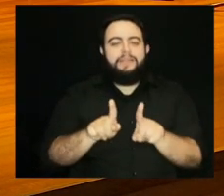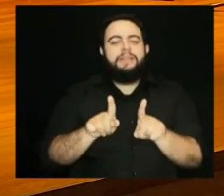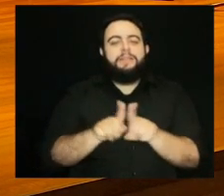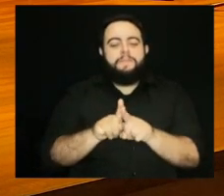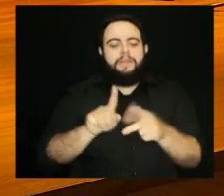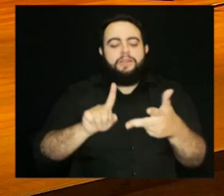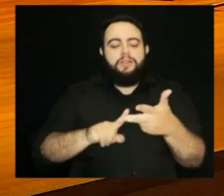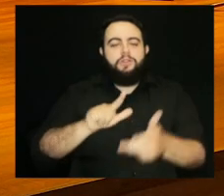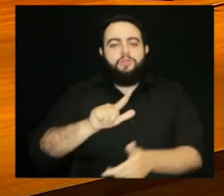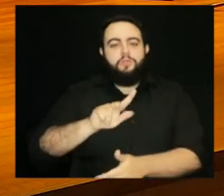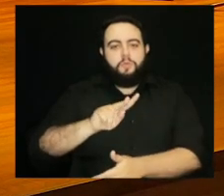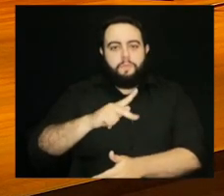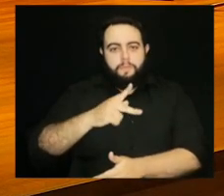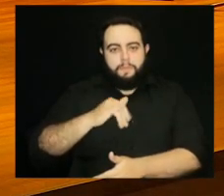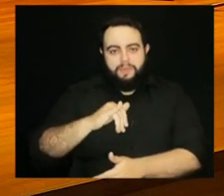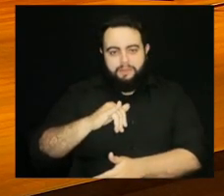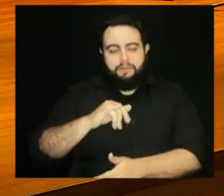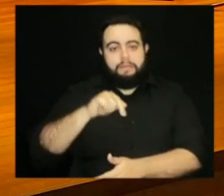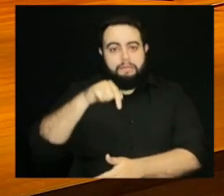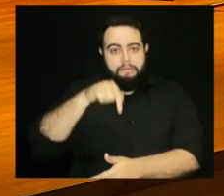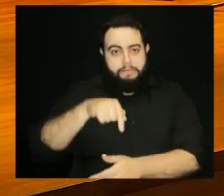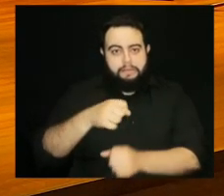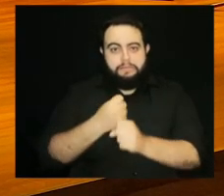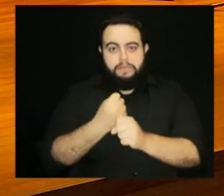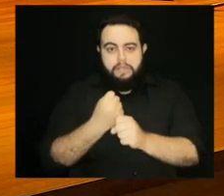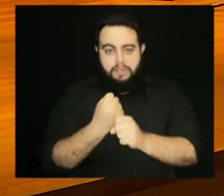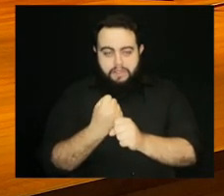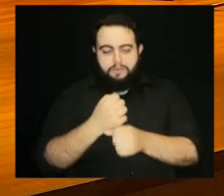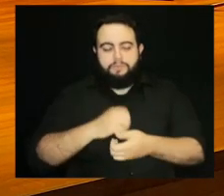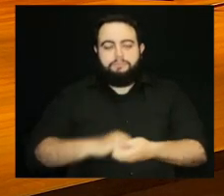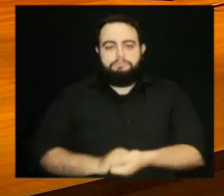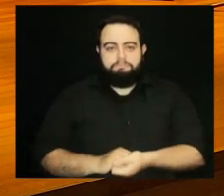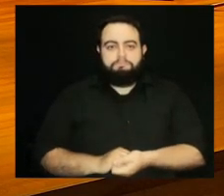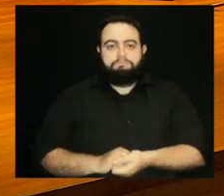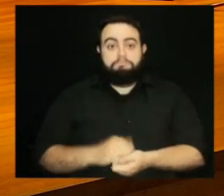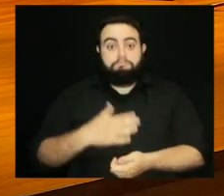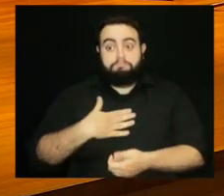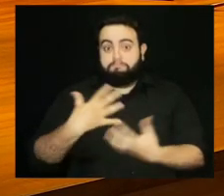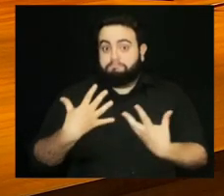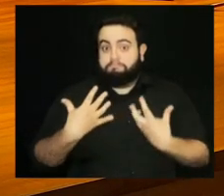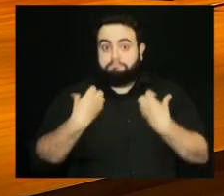que saiu este ano. O Elis para minha alegria saiu na Argentina também e vai sair